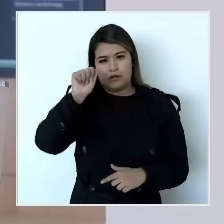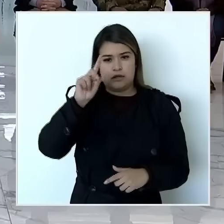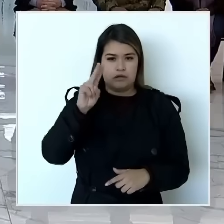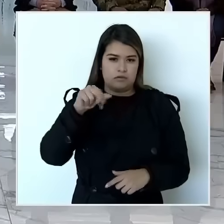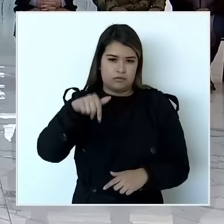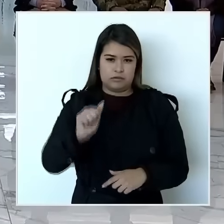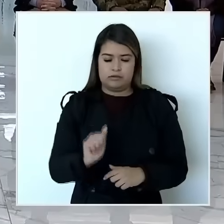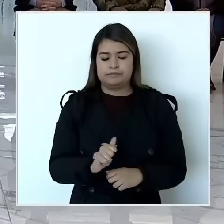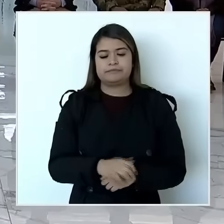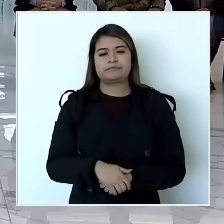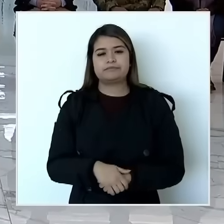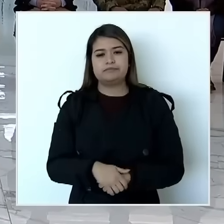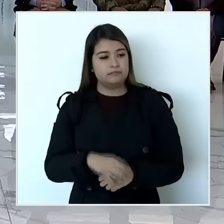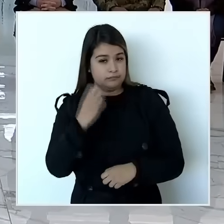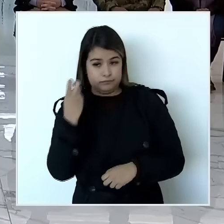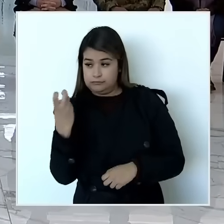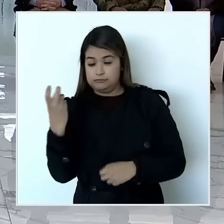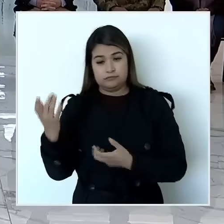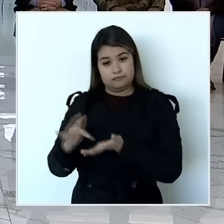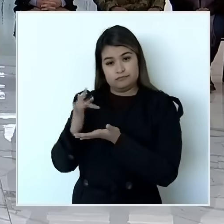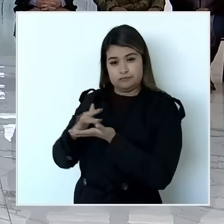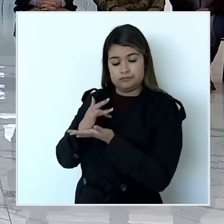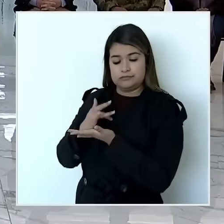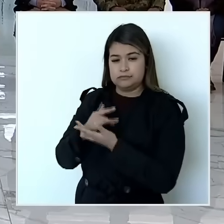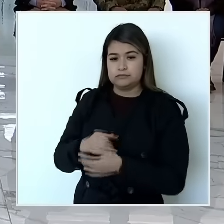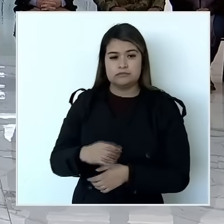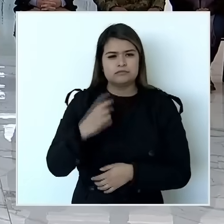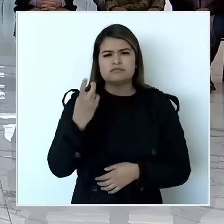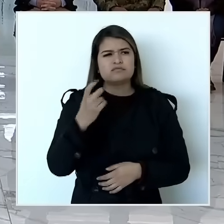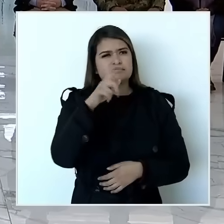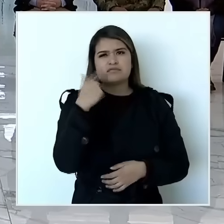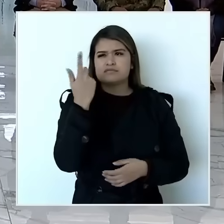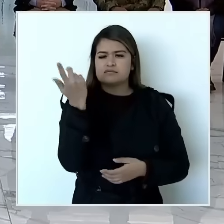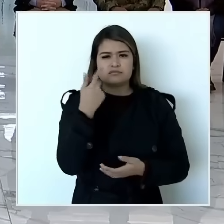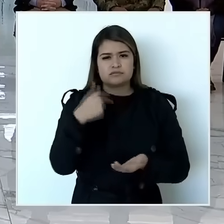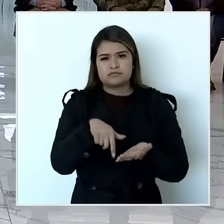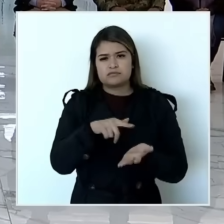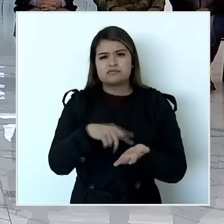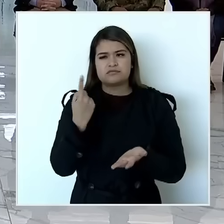porque esta infraestructura representa un fortalecimiento más a nuestra seguridad en esta